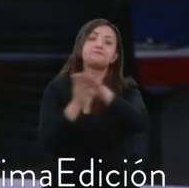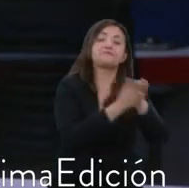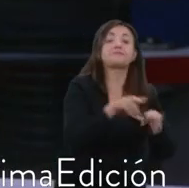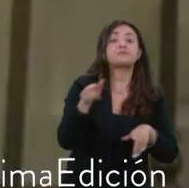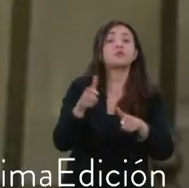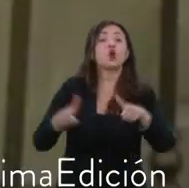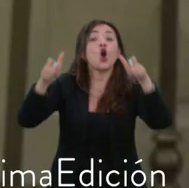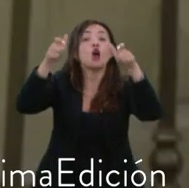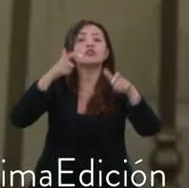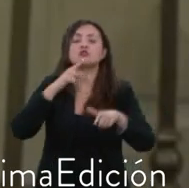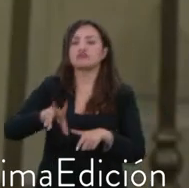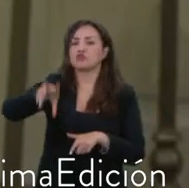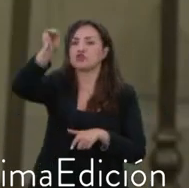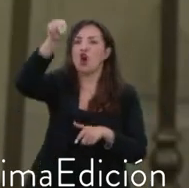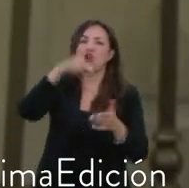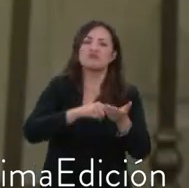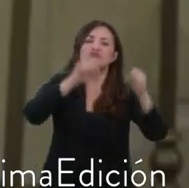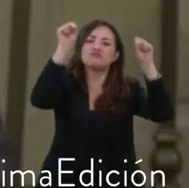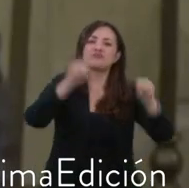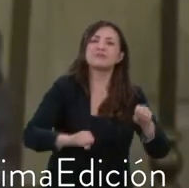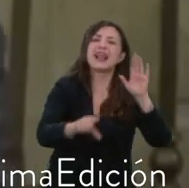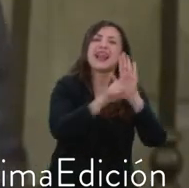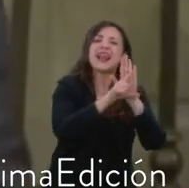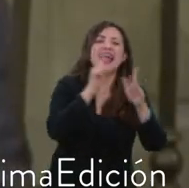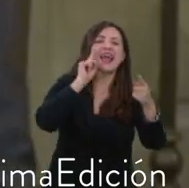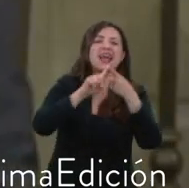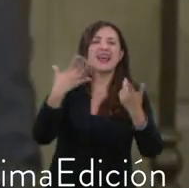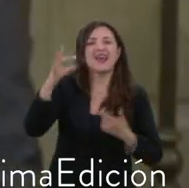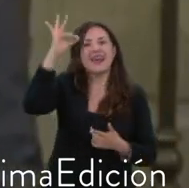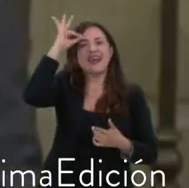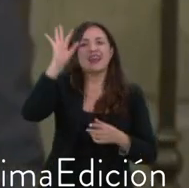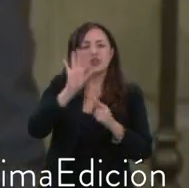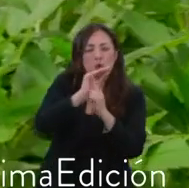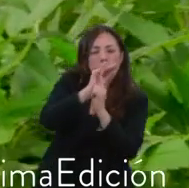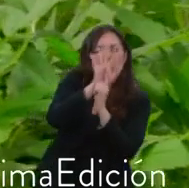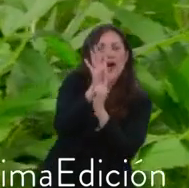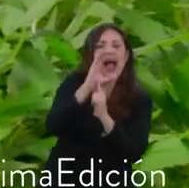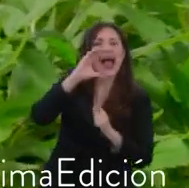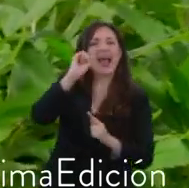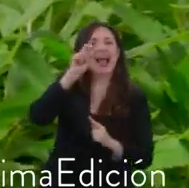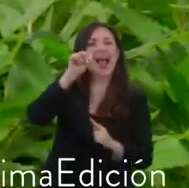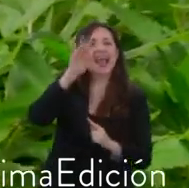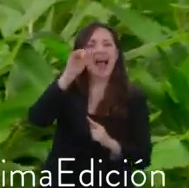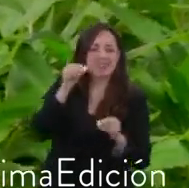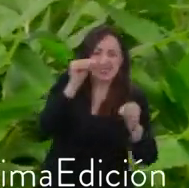mayores penas a fuerza pública que incurran delito.